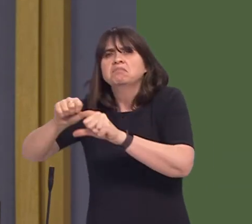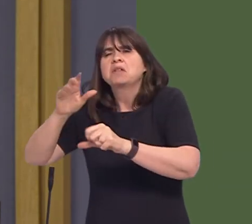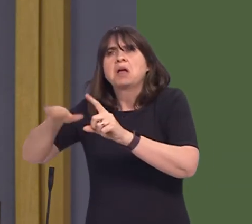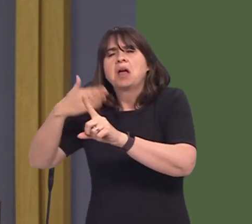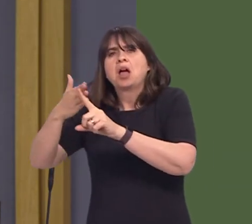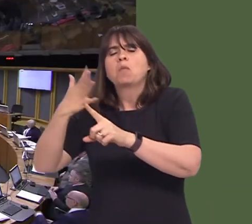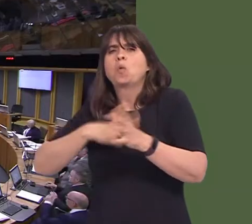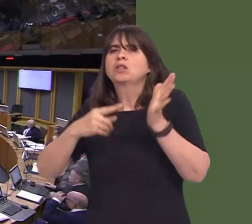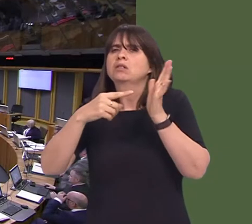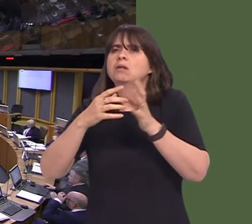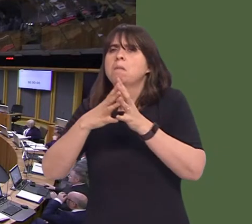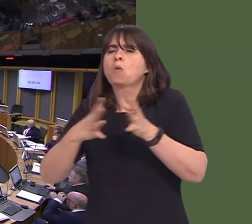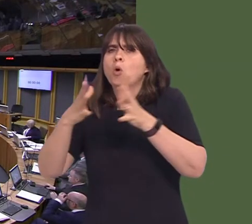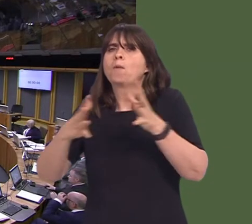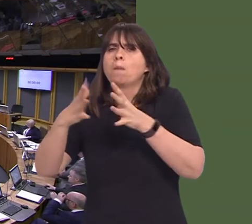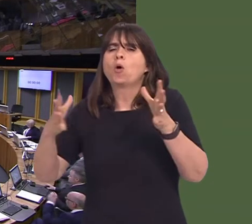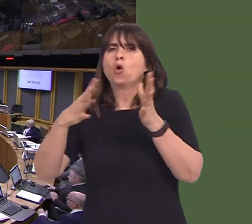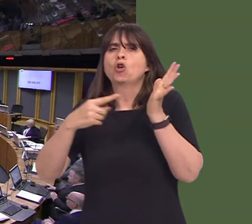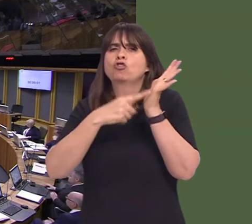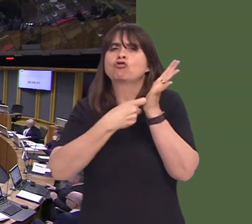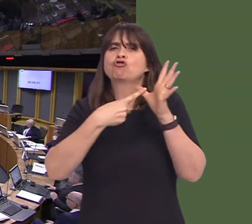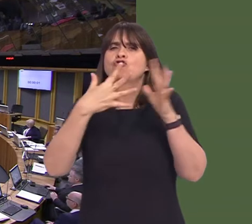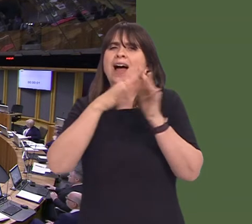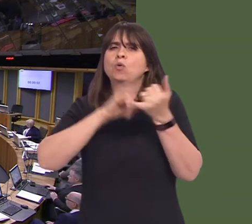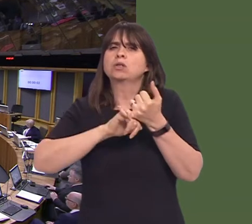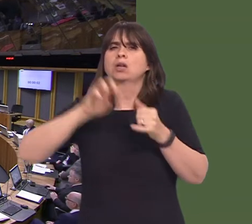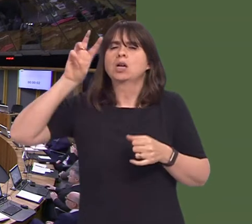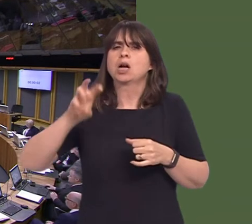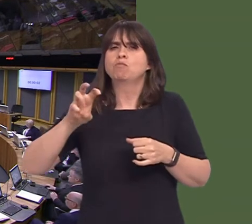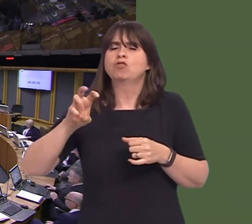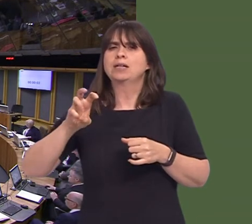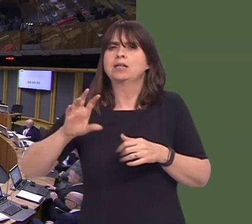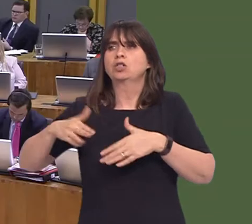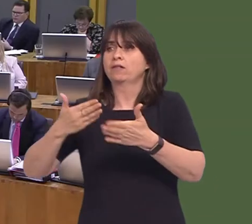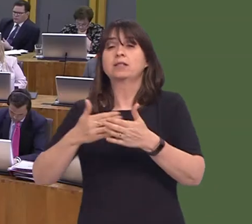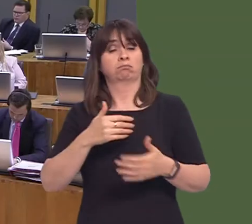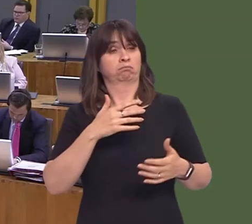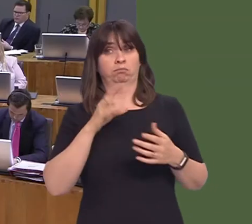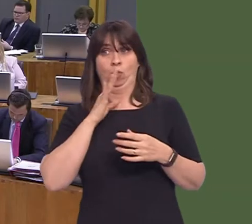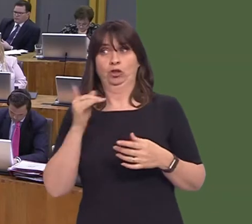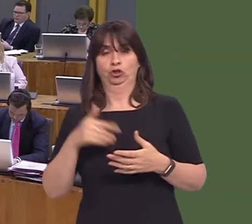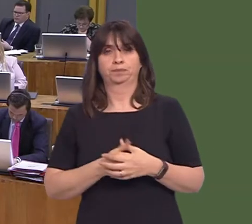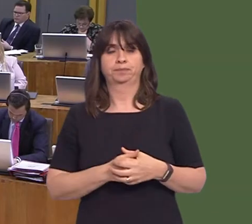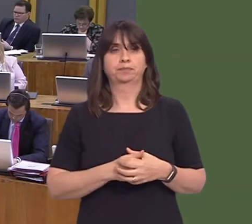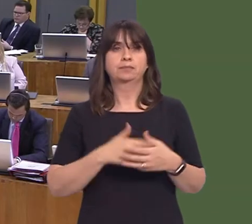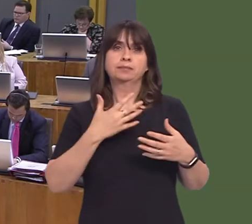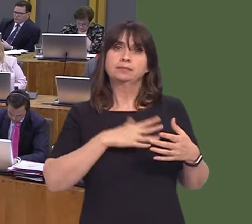ddatganiad am fwriad Llywodraeth Cymru i ehangu gwasanaeth bysiau TrawsCymru ymhellach? OAQ52055